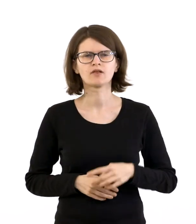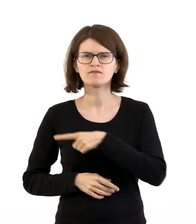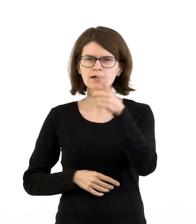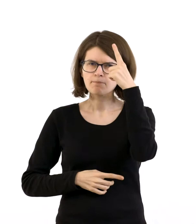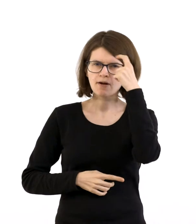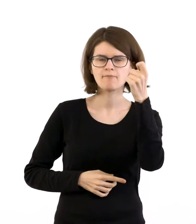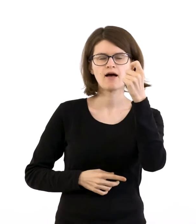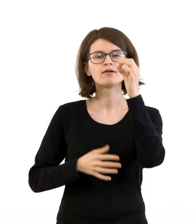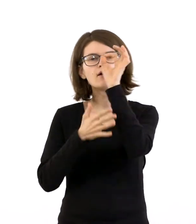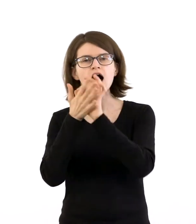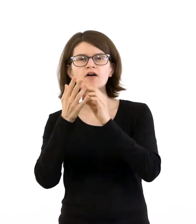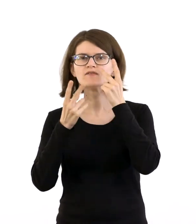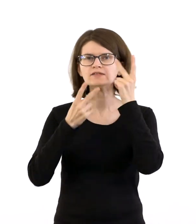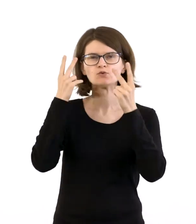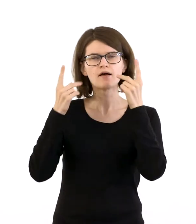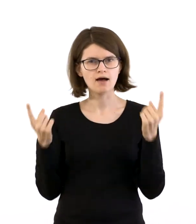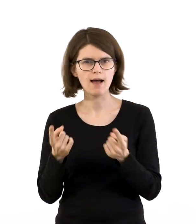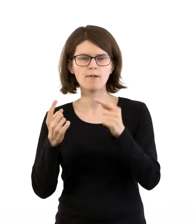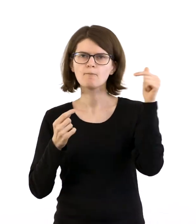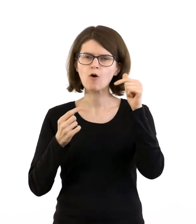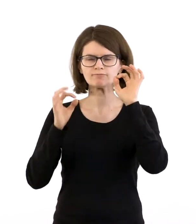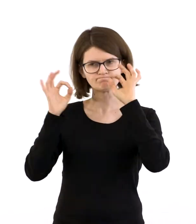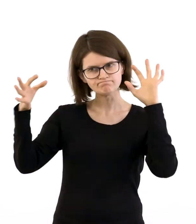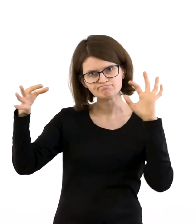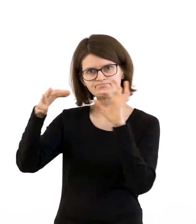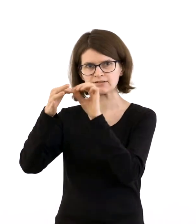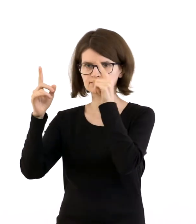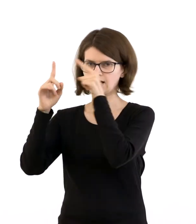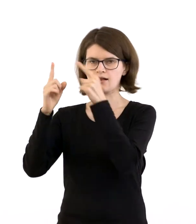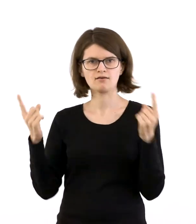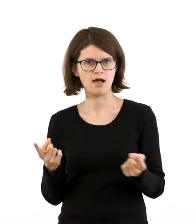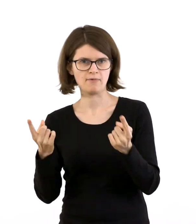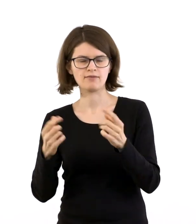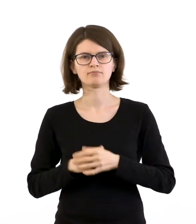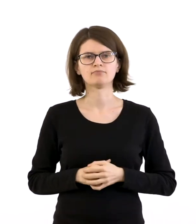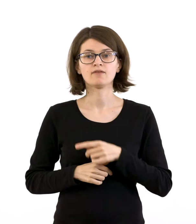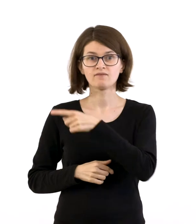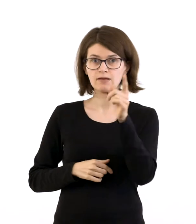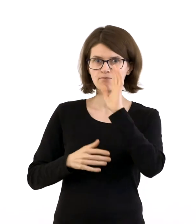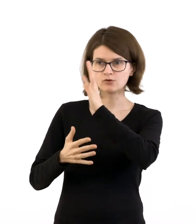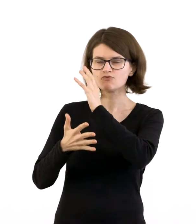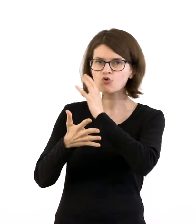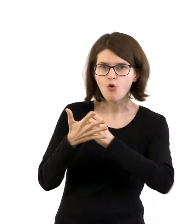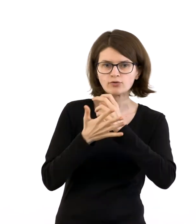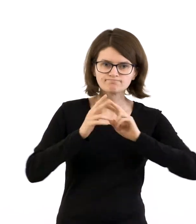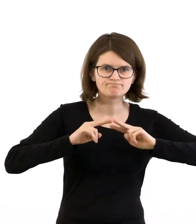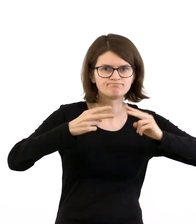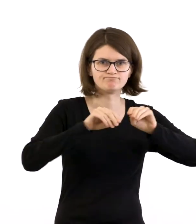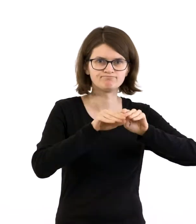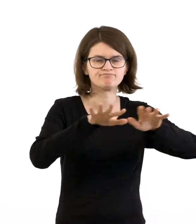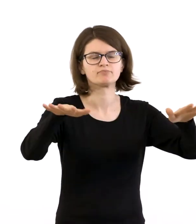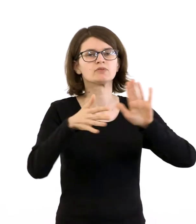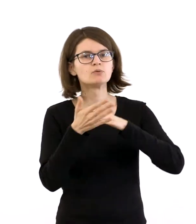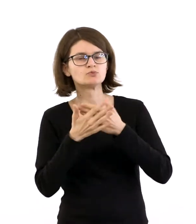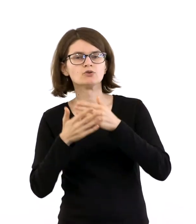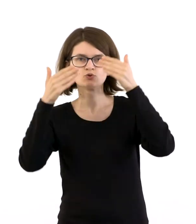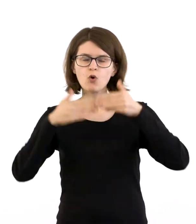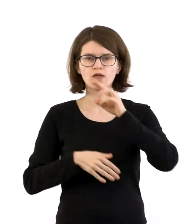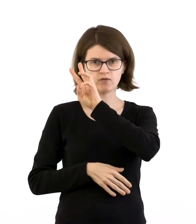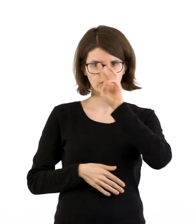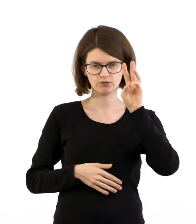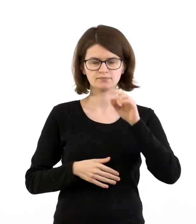Pamiętajcie o oprawie graficznej kampanii, która powinna być spójna z hasłem kampanii – będziecie ją wykorzystywać w swoich przekazach, np. na stronie www.